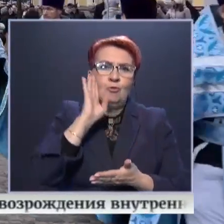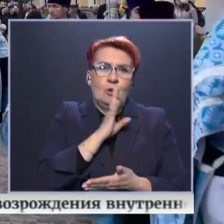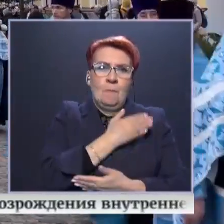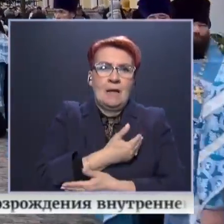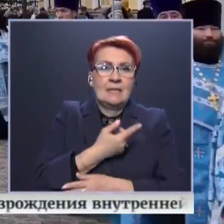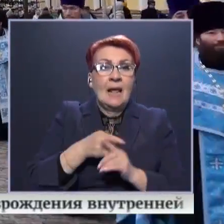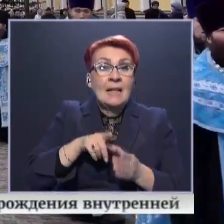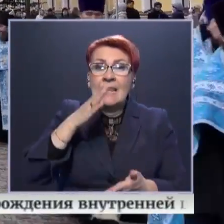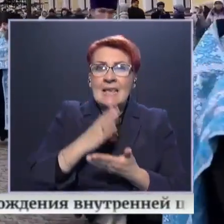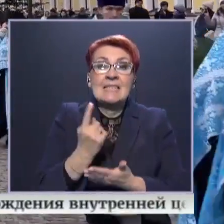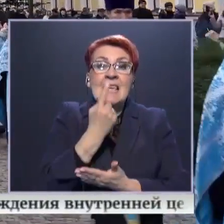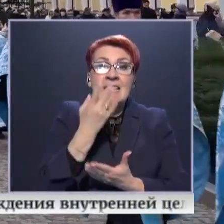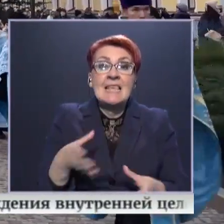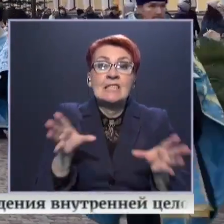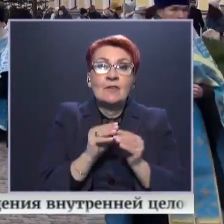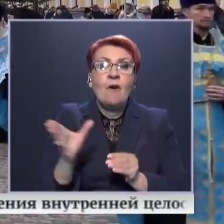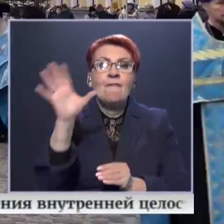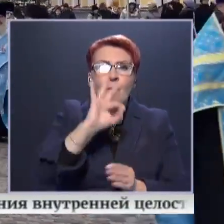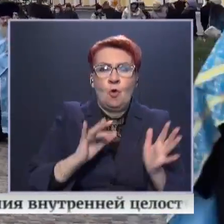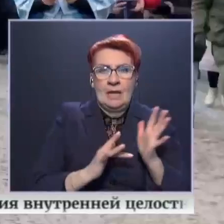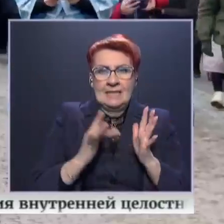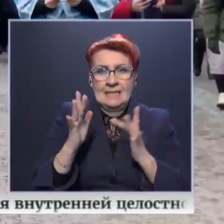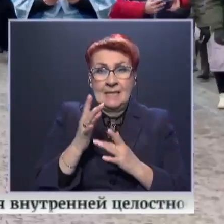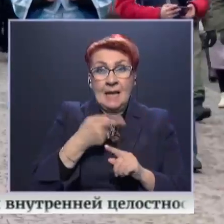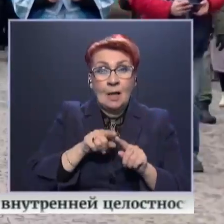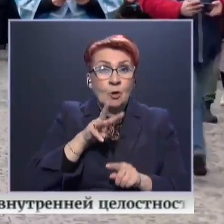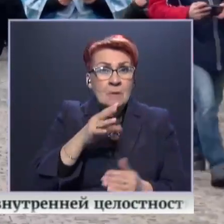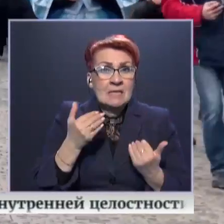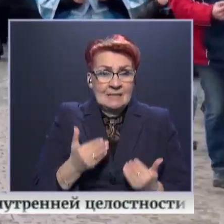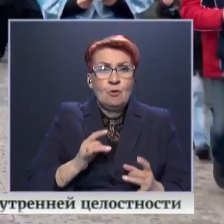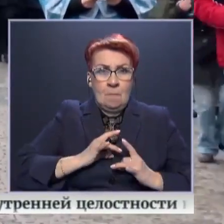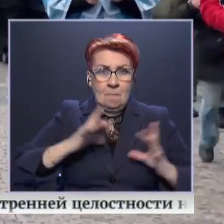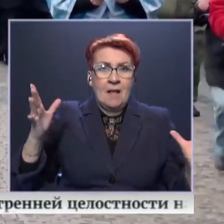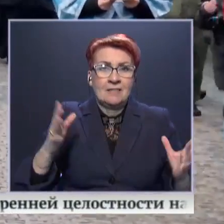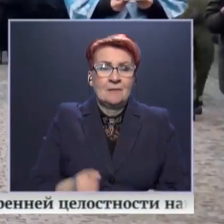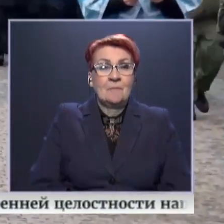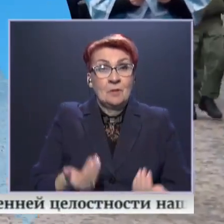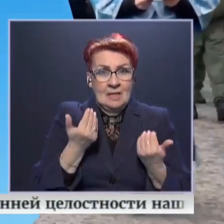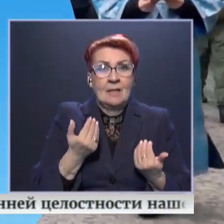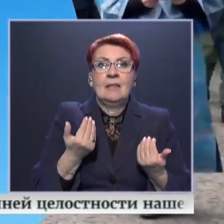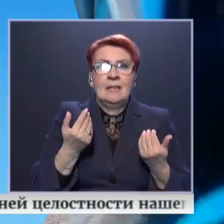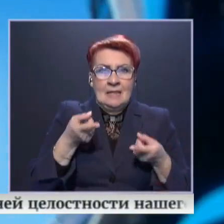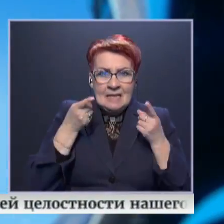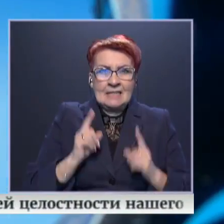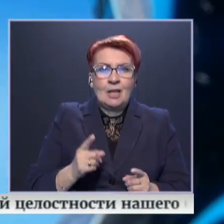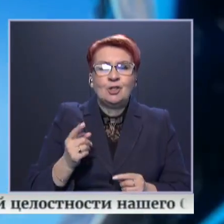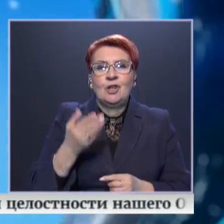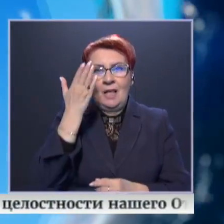то самое единство во Христе а которым мы сегодня празднуем настоящее Народное единство Мы постараемся не забывать